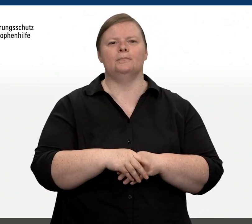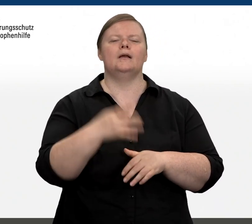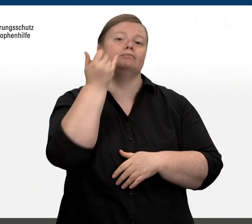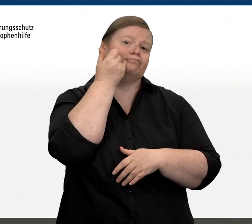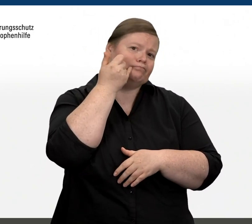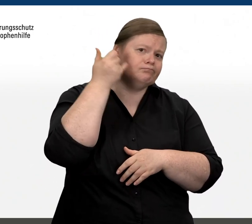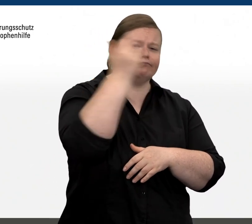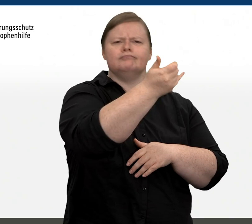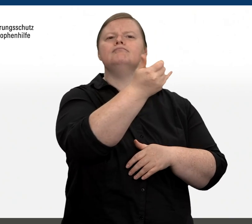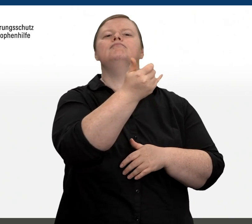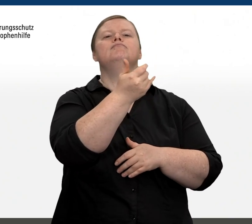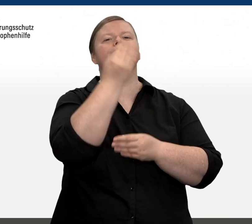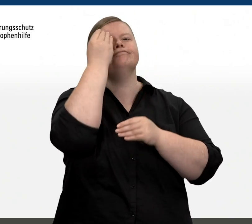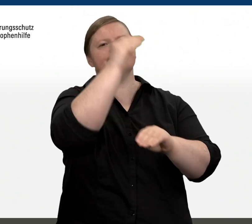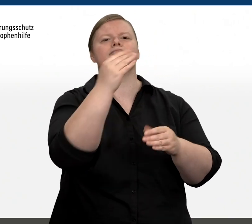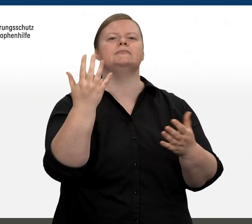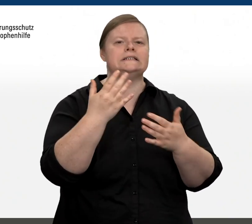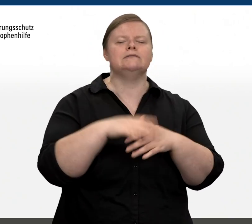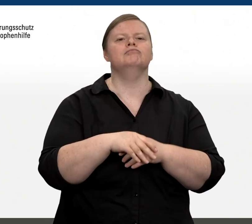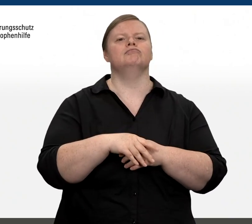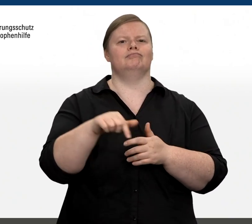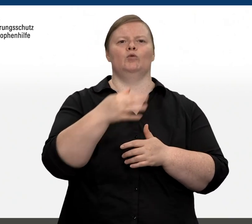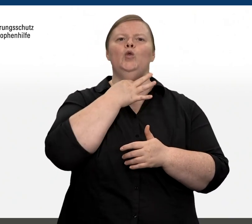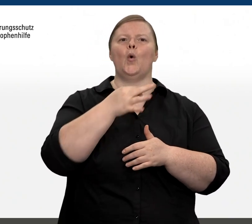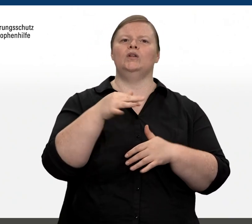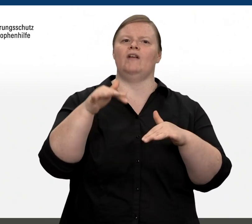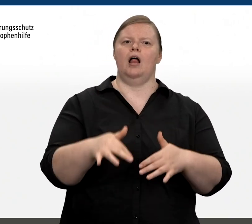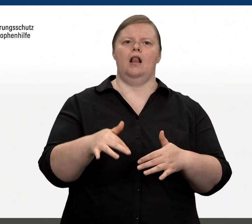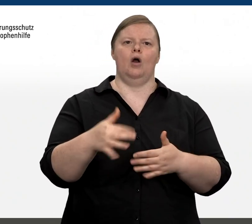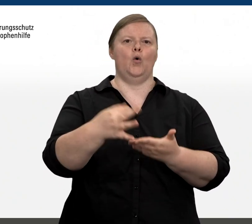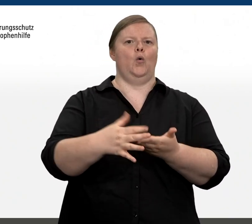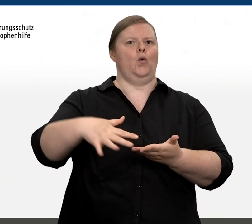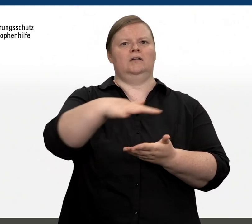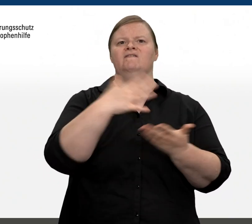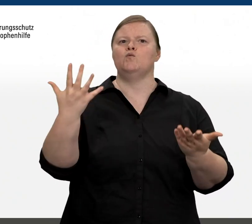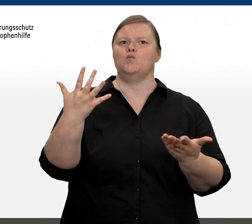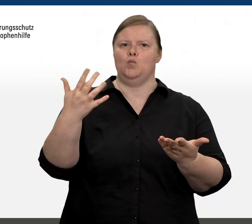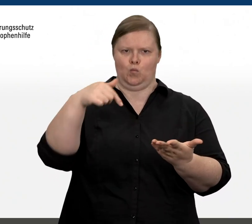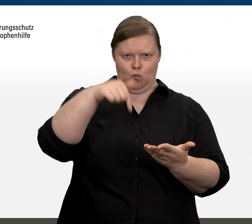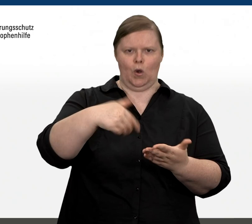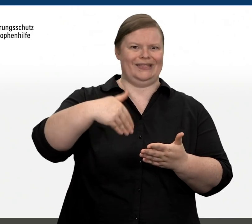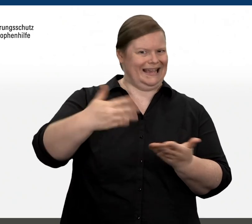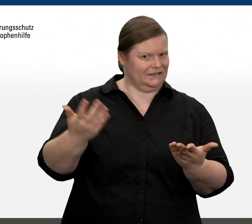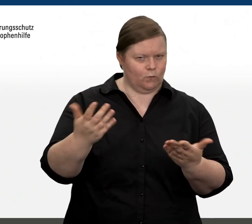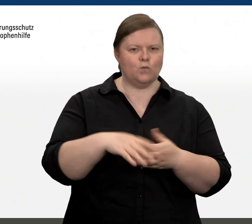Melden Sie: Wo ist der Notfallort?